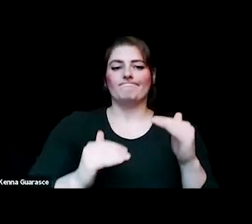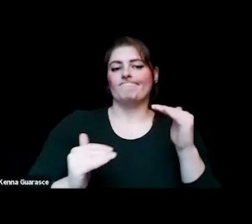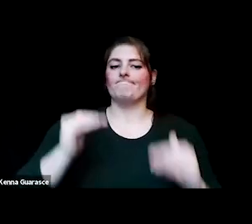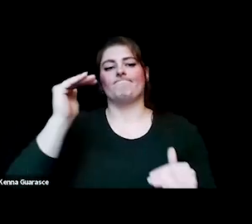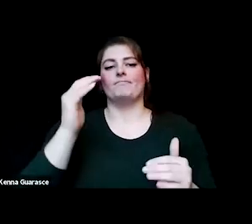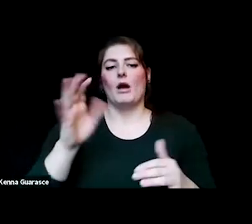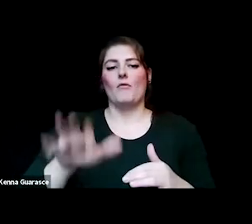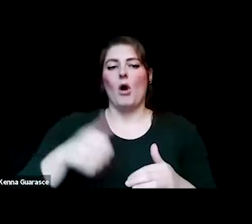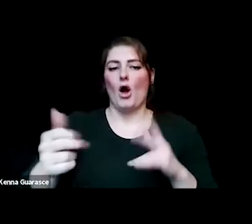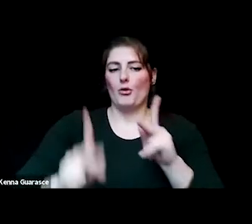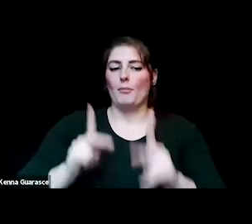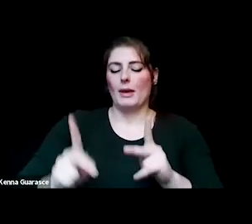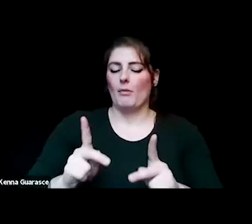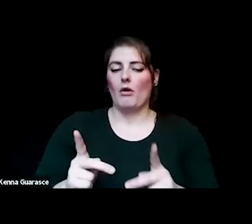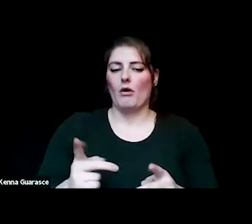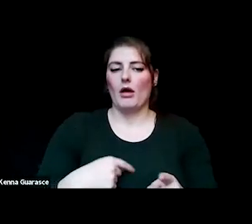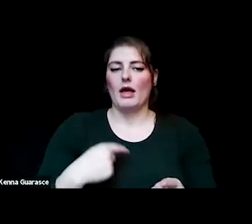en mi ciudad y en muchas ciudades de este país.